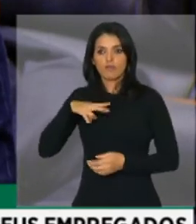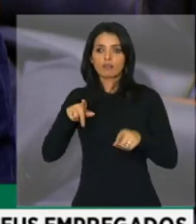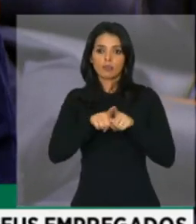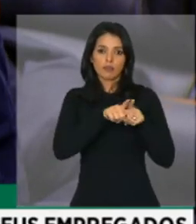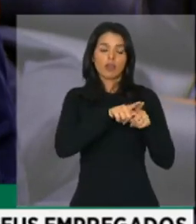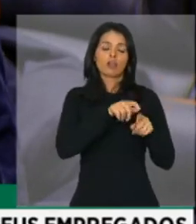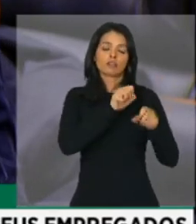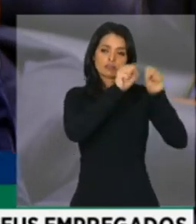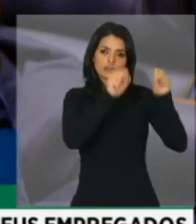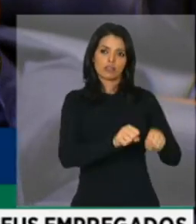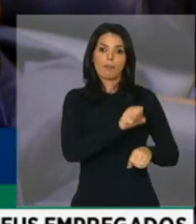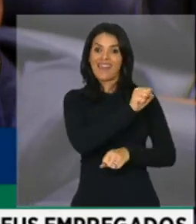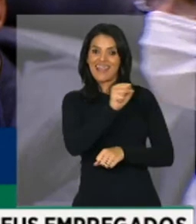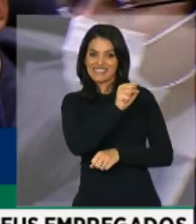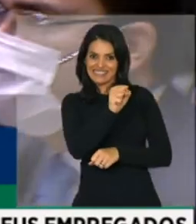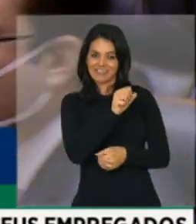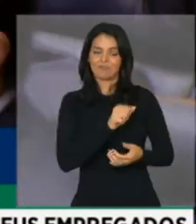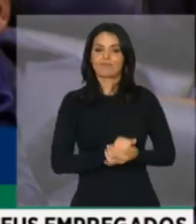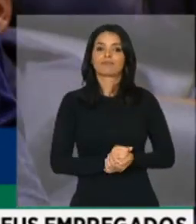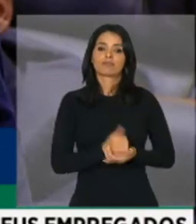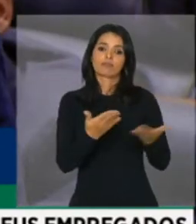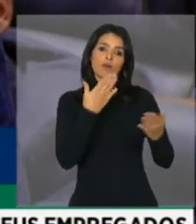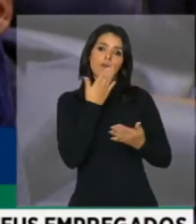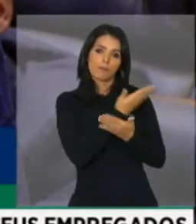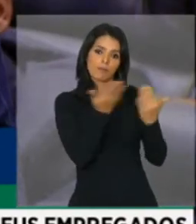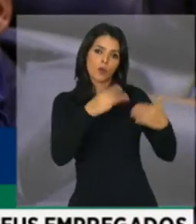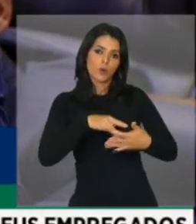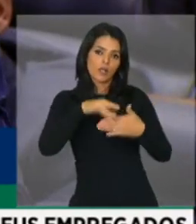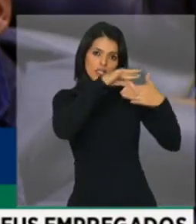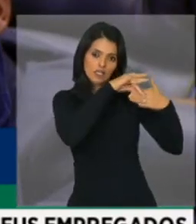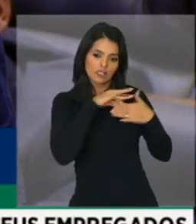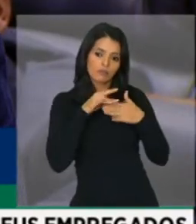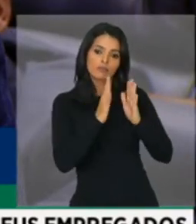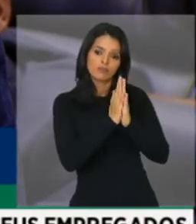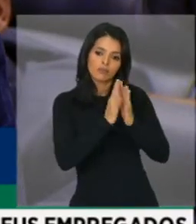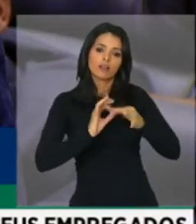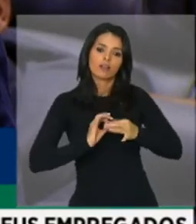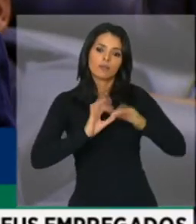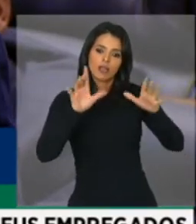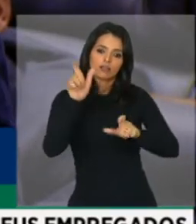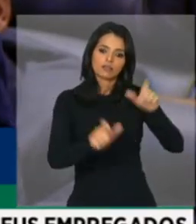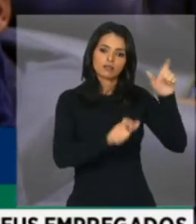AQUI AOS LÍDERES QUE... SÃO DO NOSSO... DA NOSSA ALA QUE ESTÃO LIBERANDO AS BANCADAS... PARA QUE PUDESSE MANTER O TEXTO ORIGINAL DO PROJETO... A GENTE PODE ATÉ